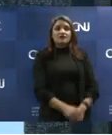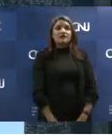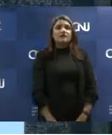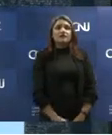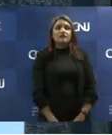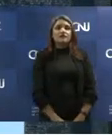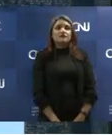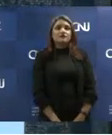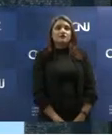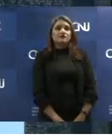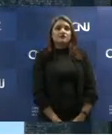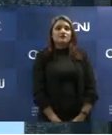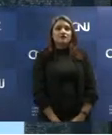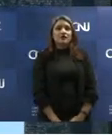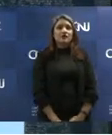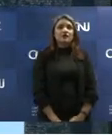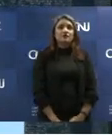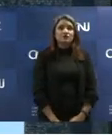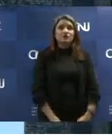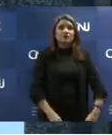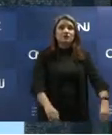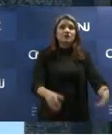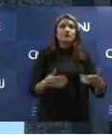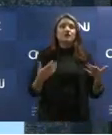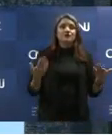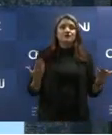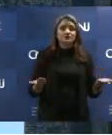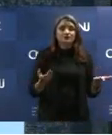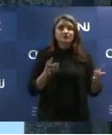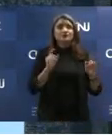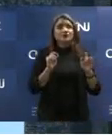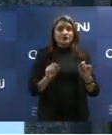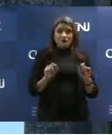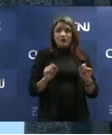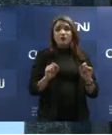não afastamento, porque o arquivamento é mais do que o afastamento.